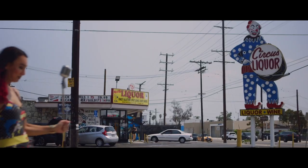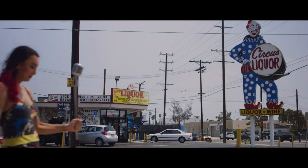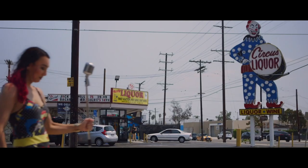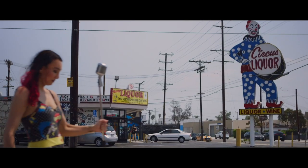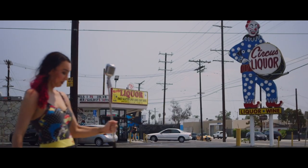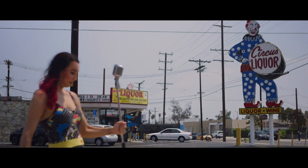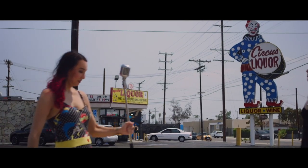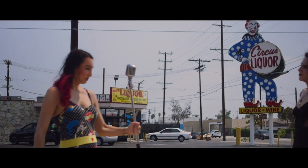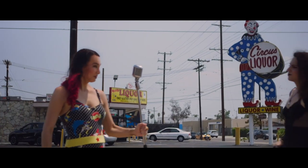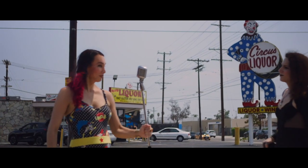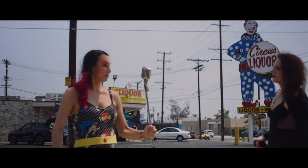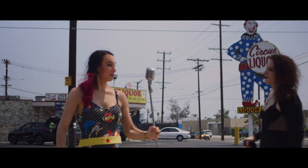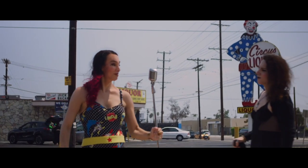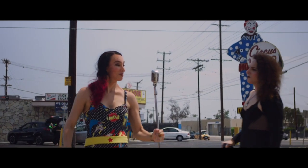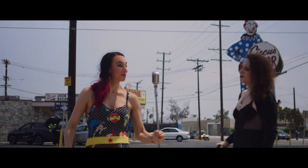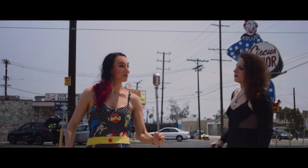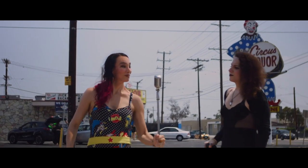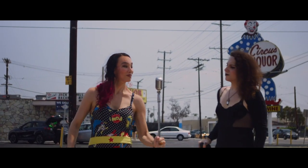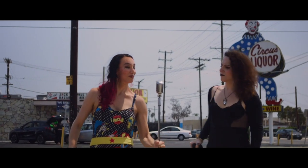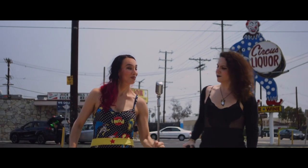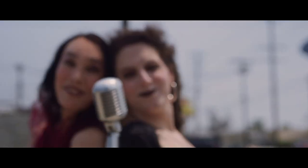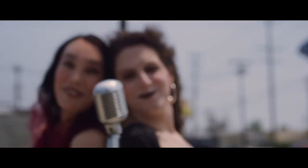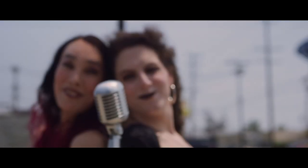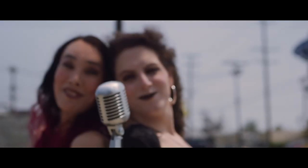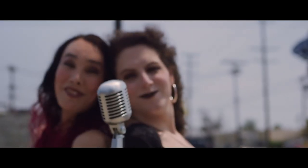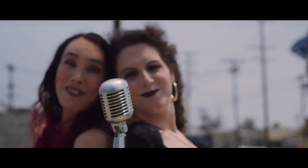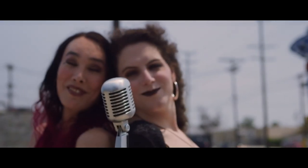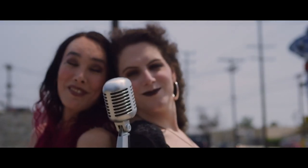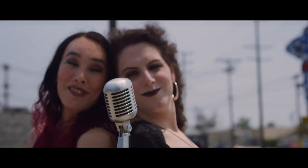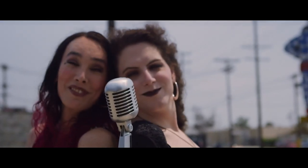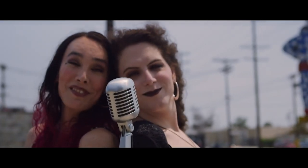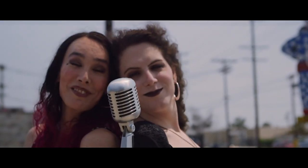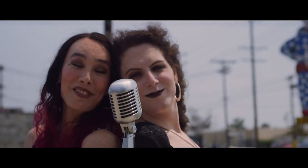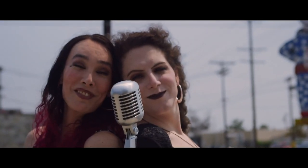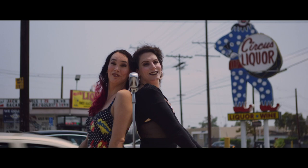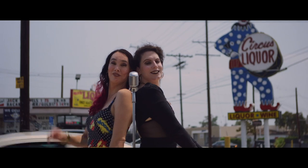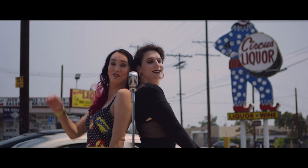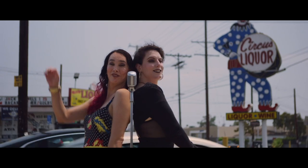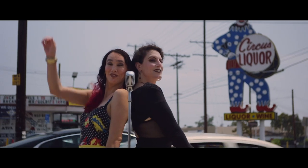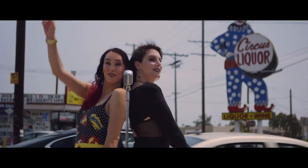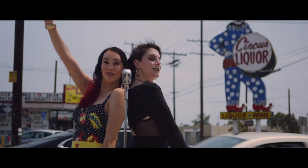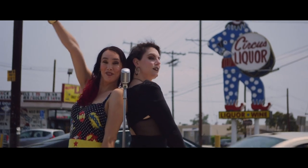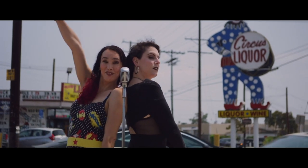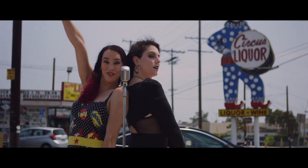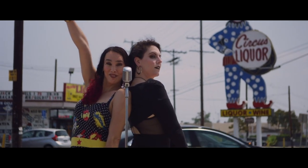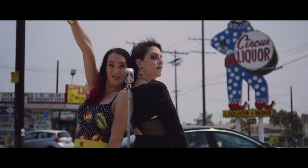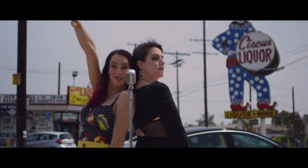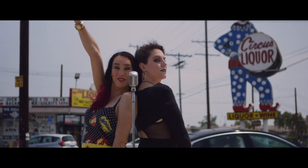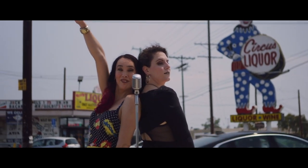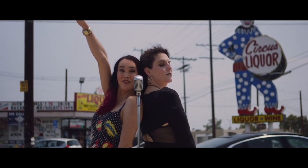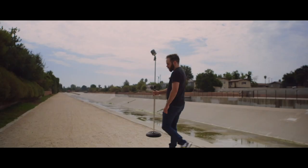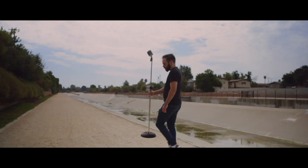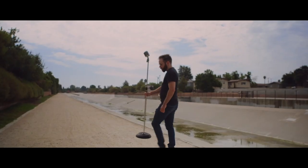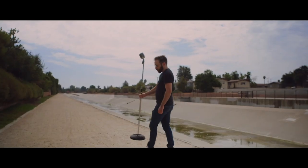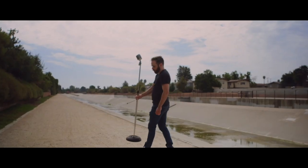Estaba frente a ti, cariño El amor es todo lo que necesitas